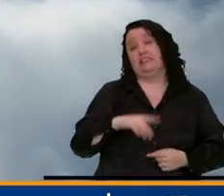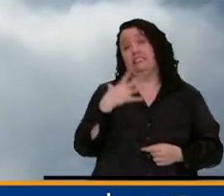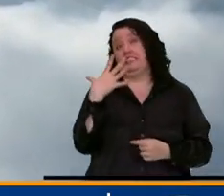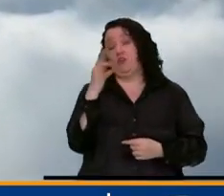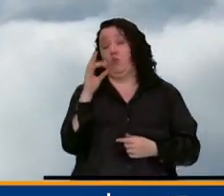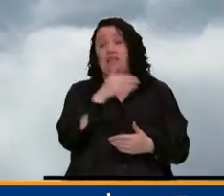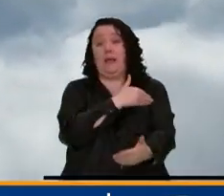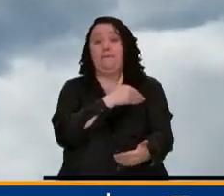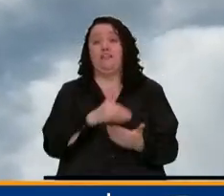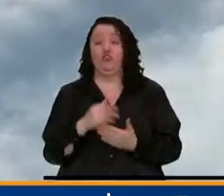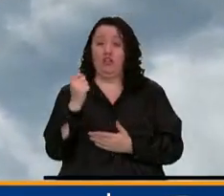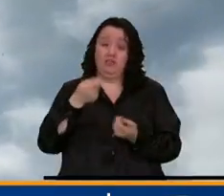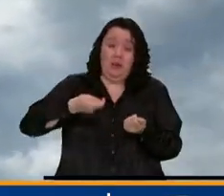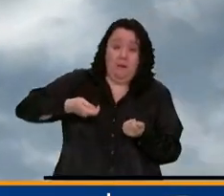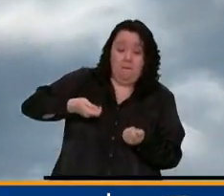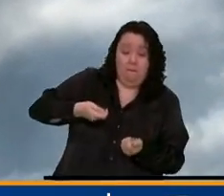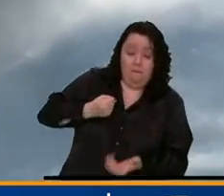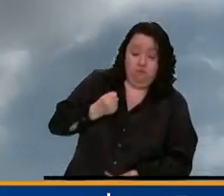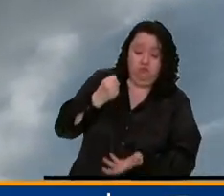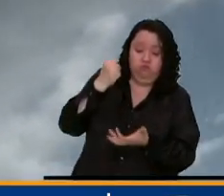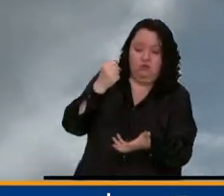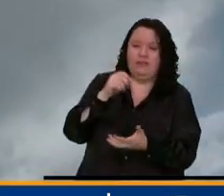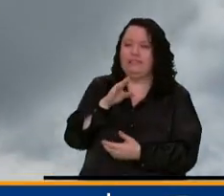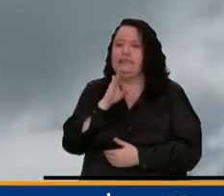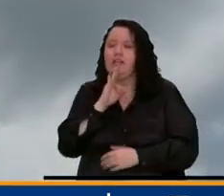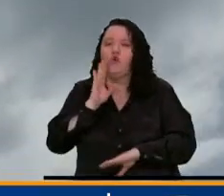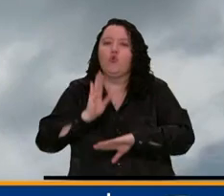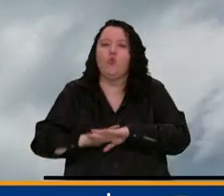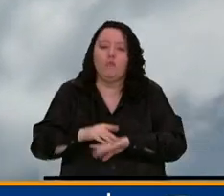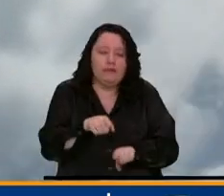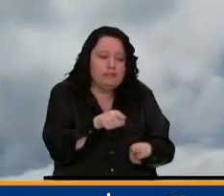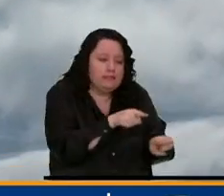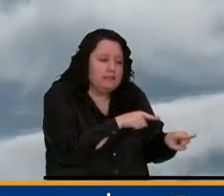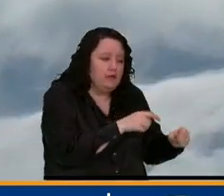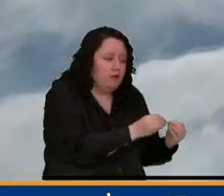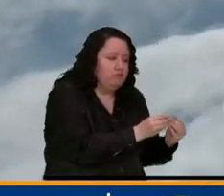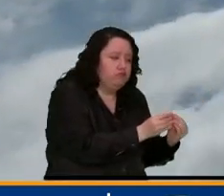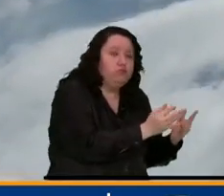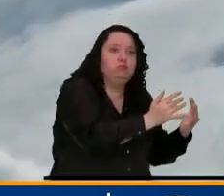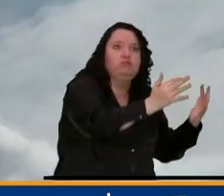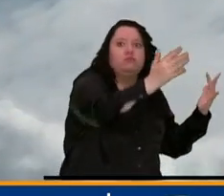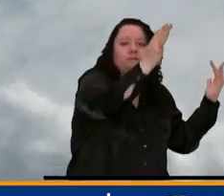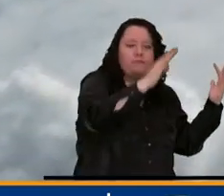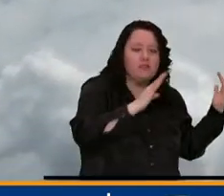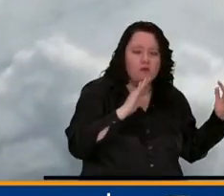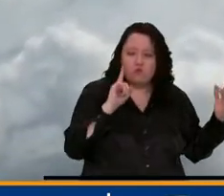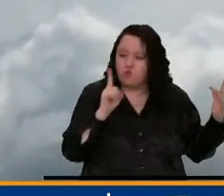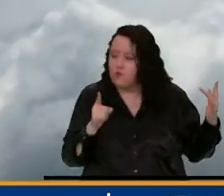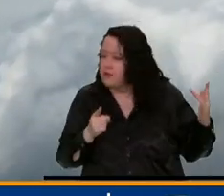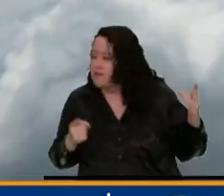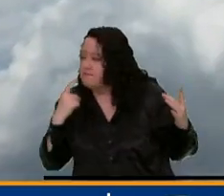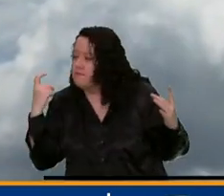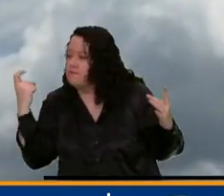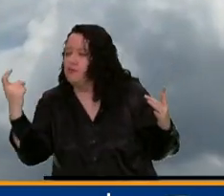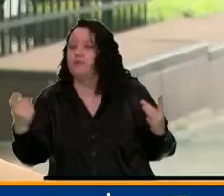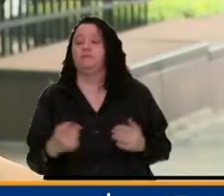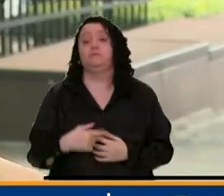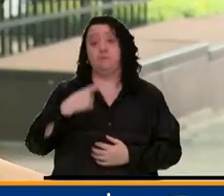de 15 años de recuperación de los ecosistemas del sector. con una recompensa de hasta 50 millones de pesos, las